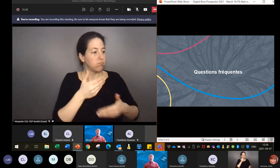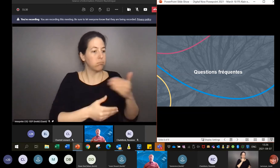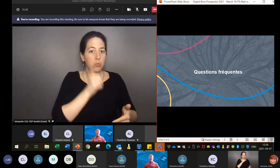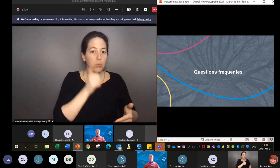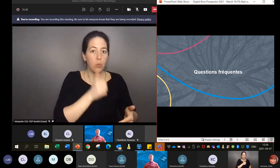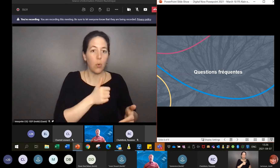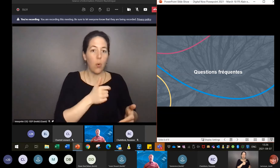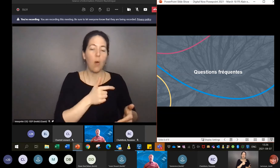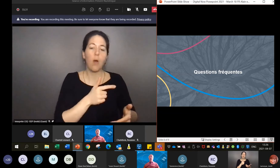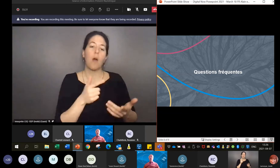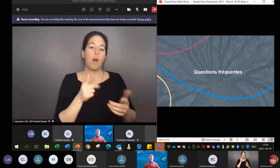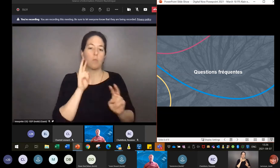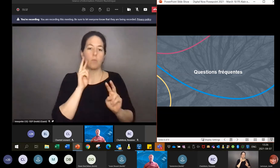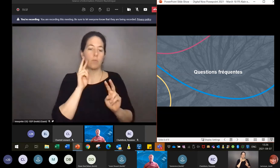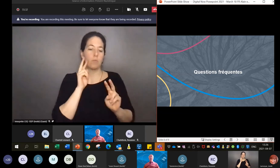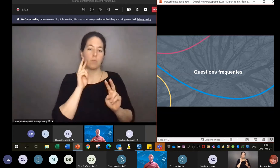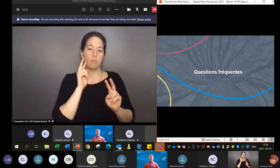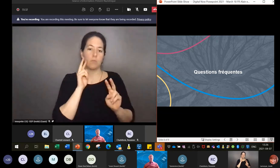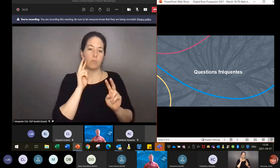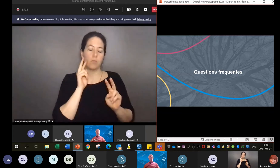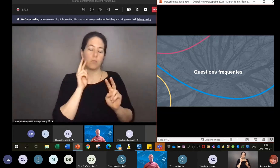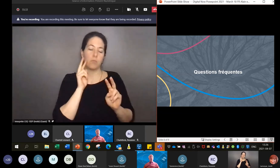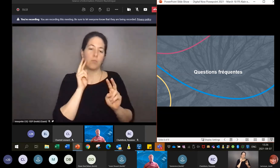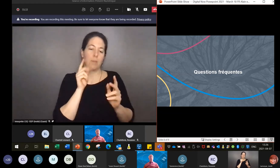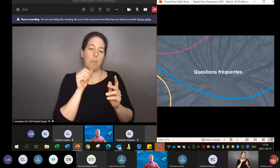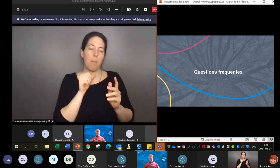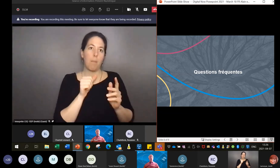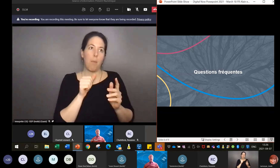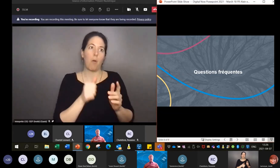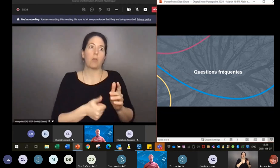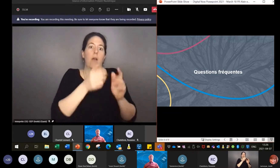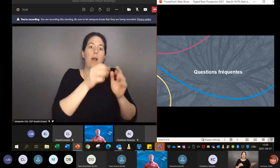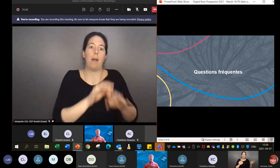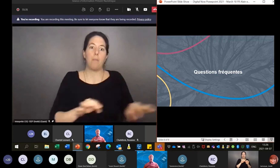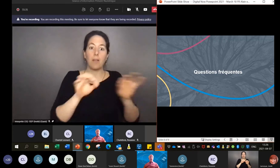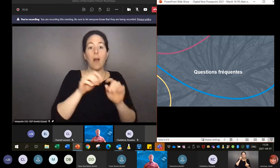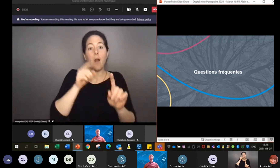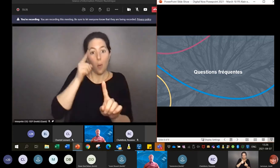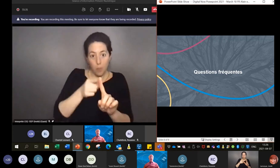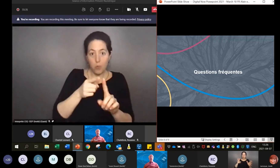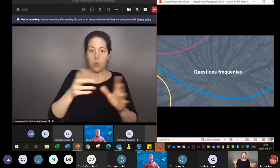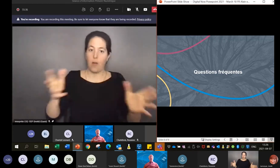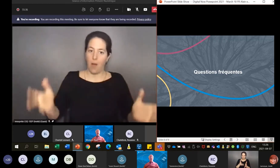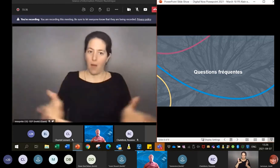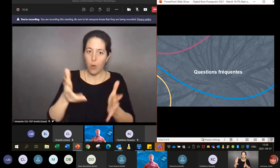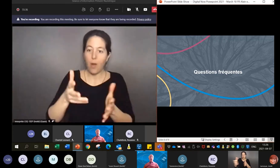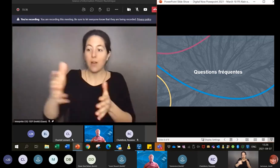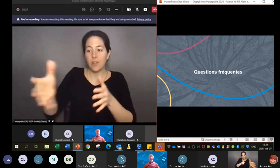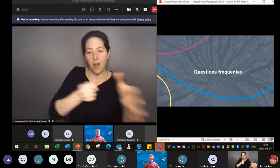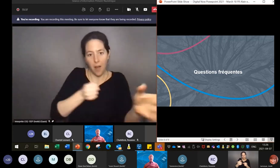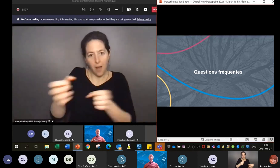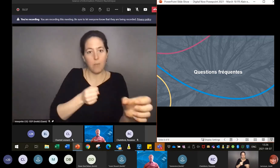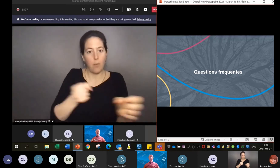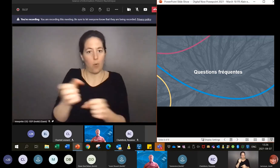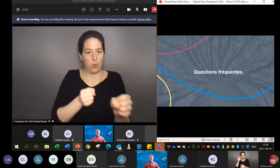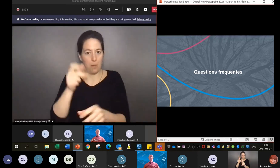est le facteur déterminant. L’objectif ici est de stimuler l’embauche de personnes dans le secteur